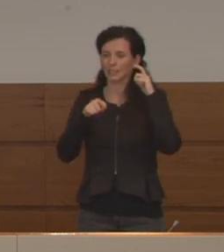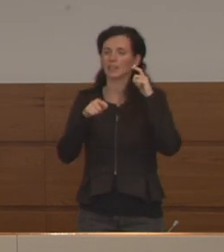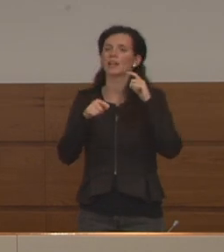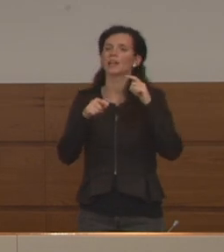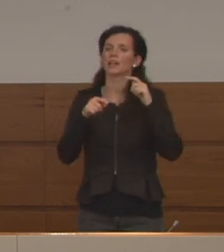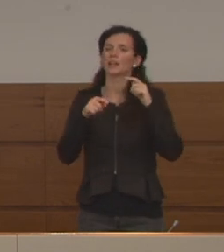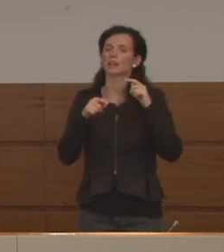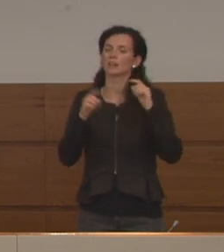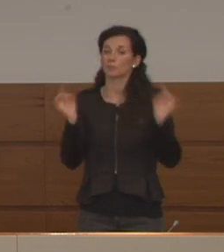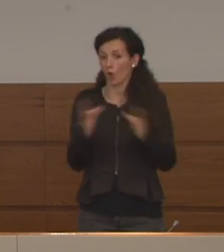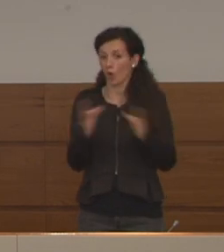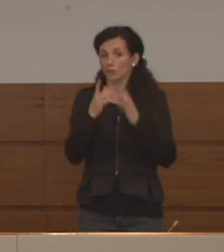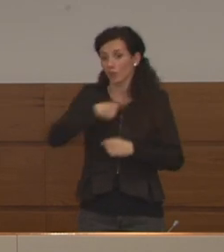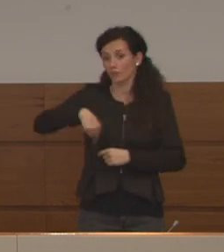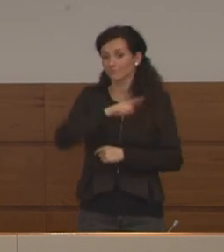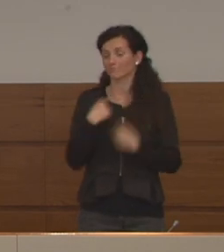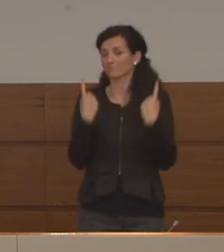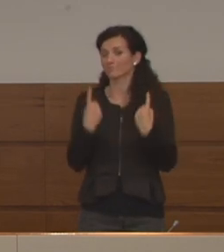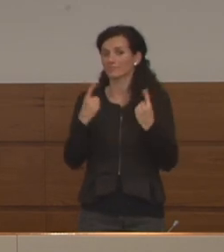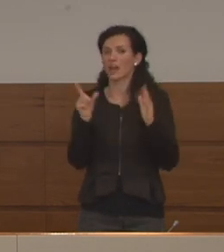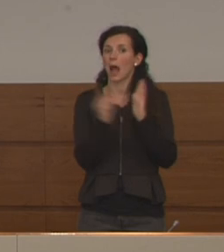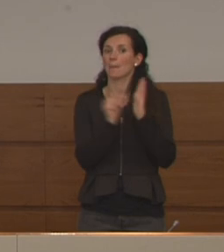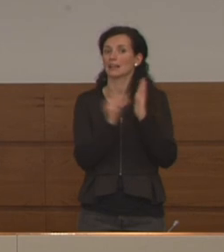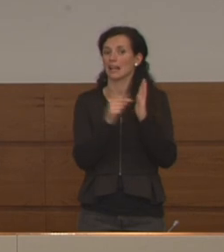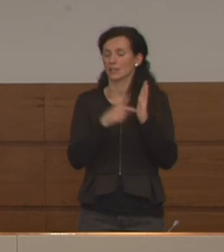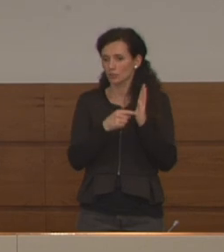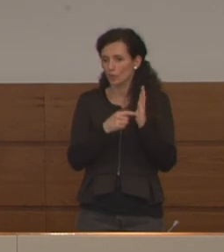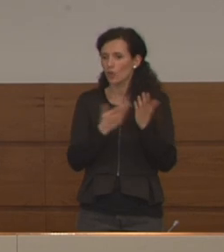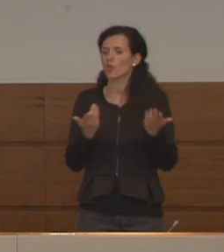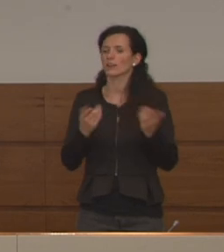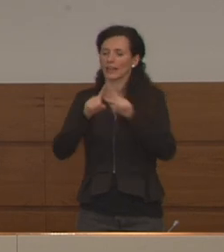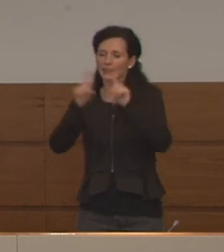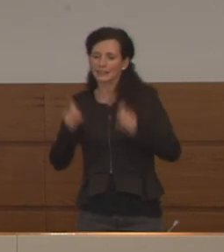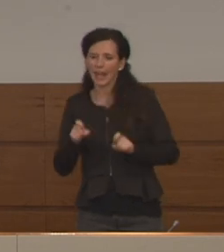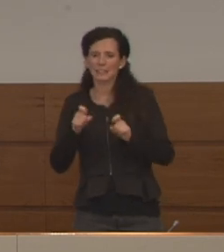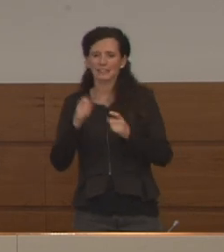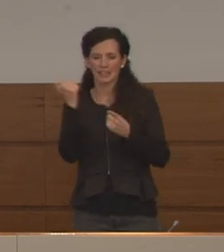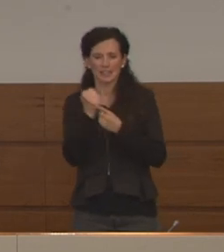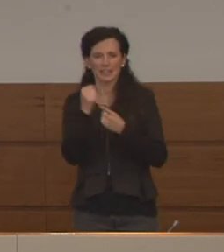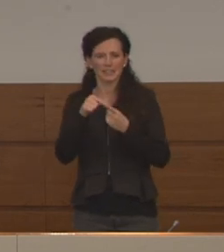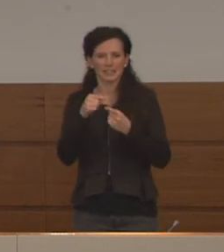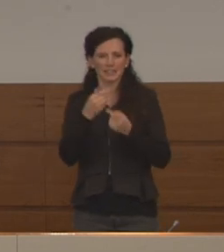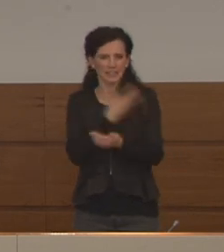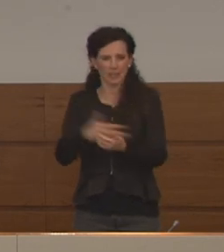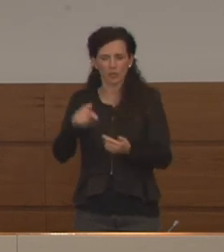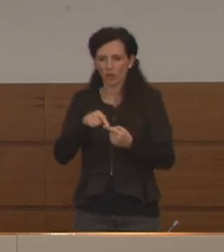che stiamo tutti aspettando, i test sierologici. Per la fase 2 per l'OMS